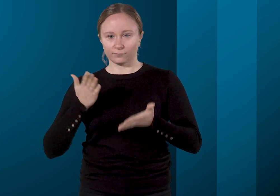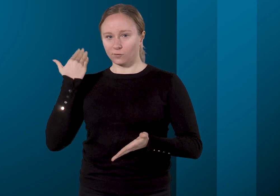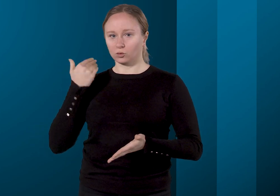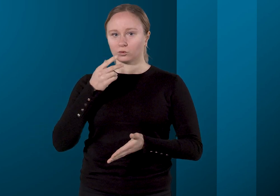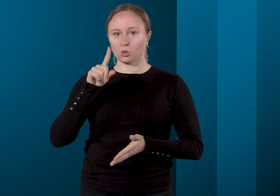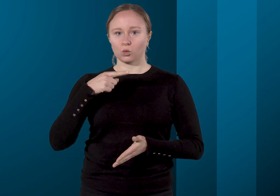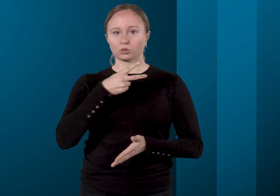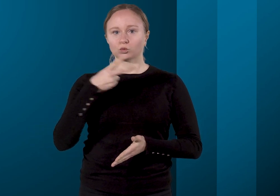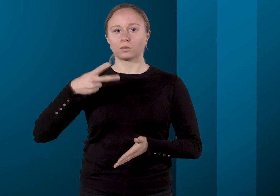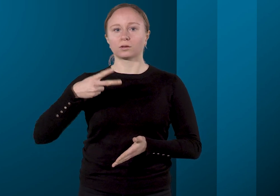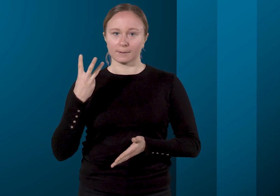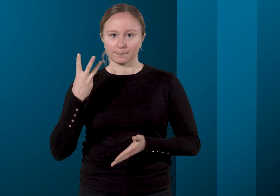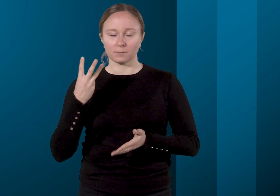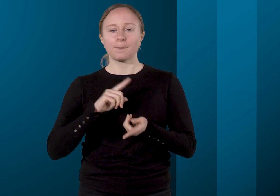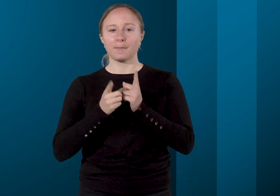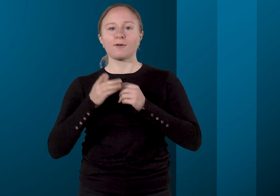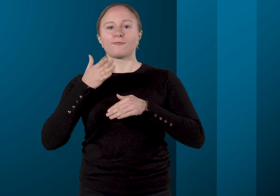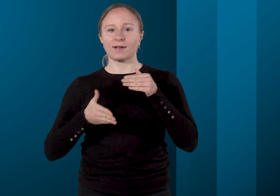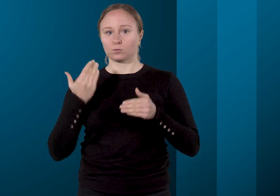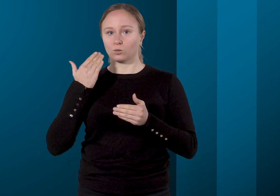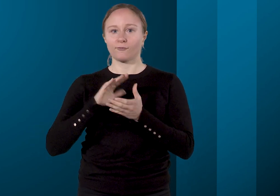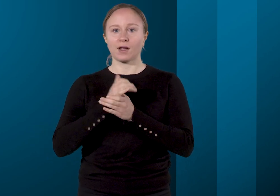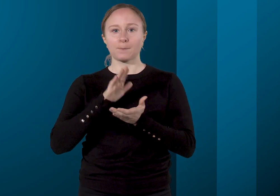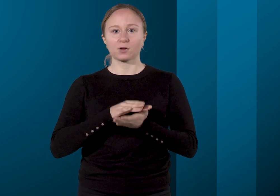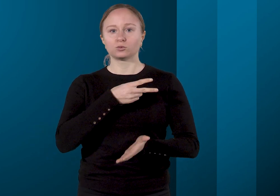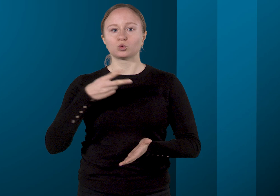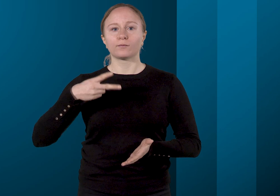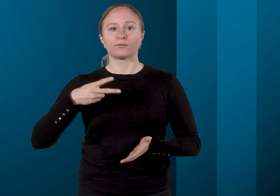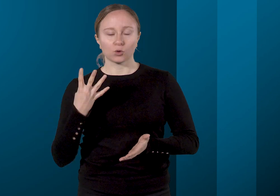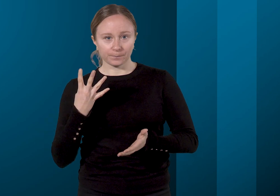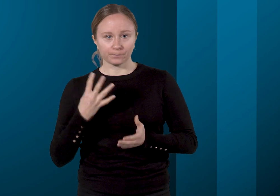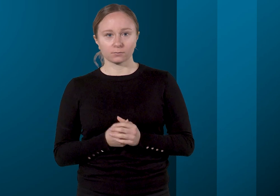under 2023 och blev färdigt i februari 2024.